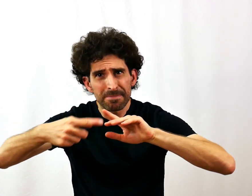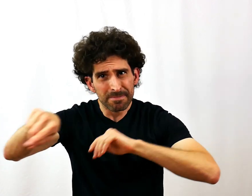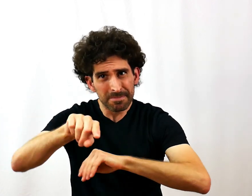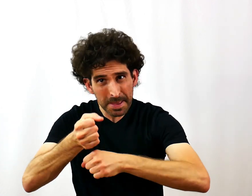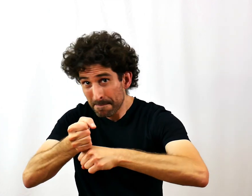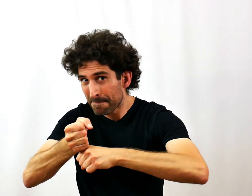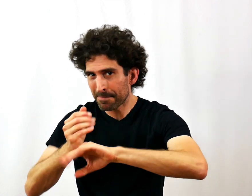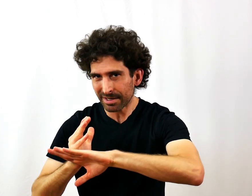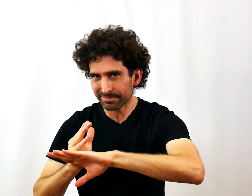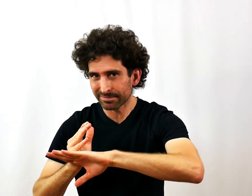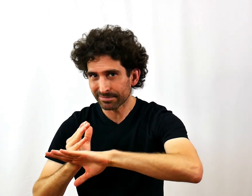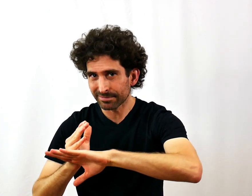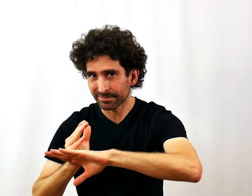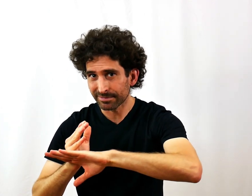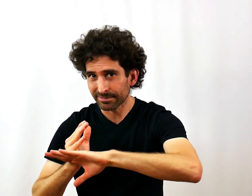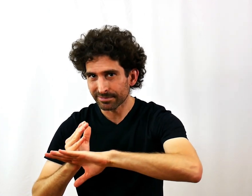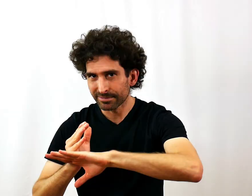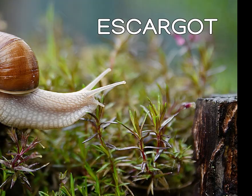Z'êtes prêts ?